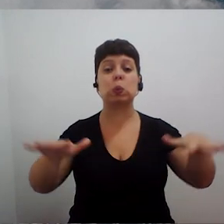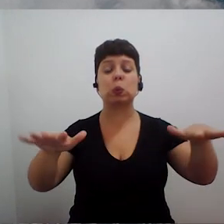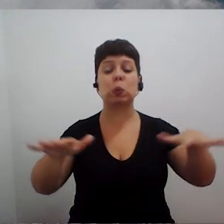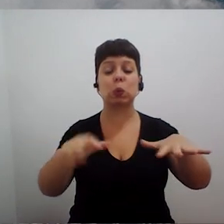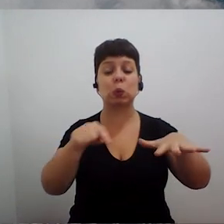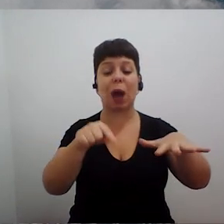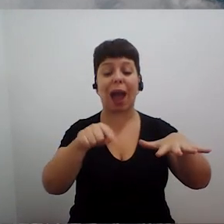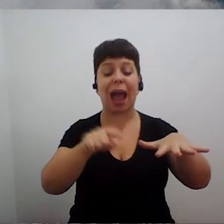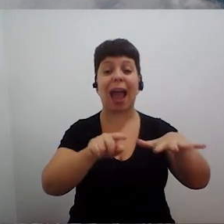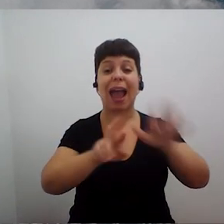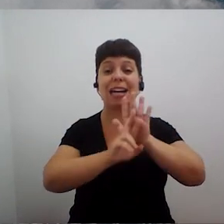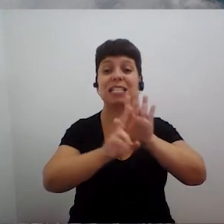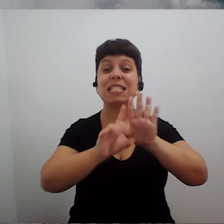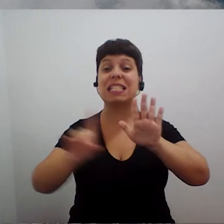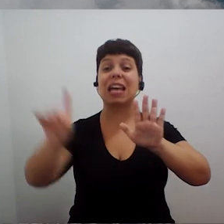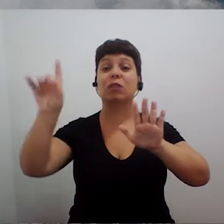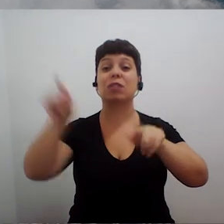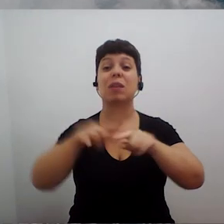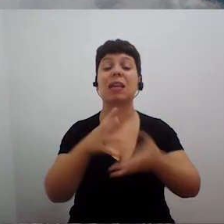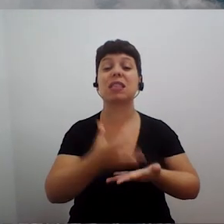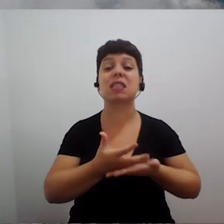como imagem de Deus e da salvação de Deus